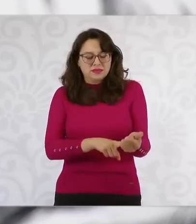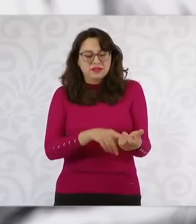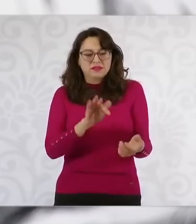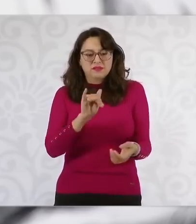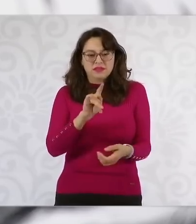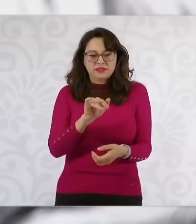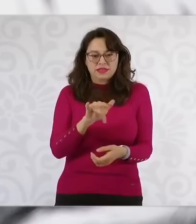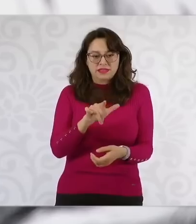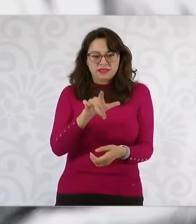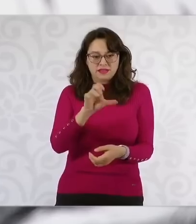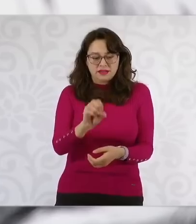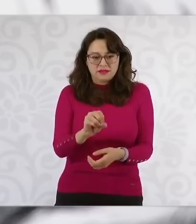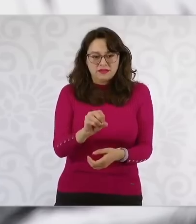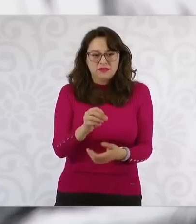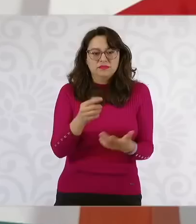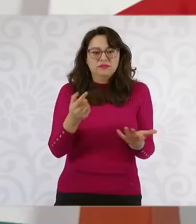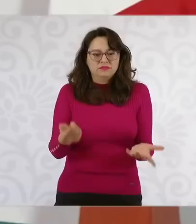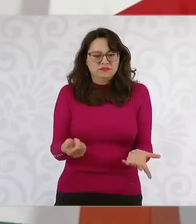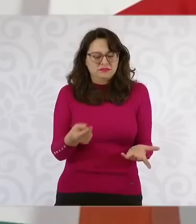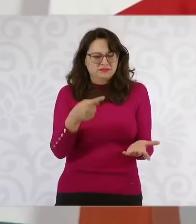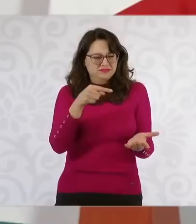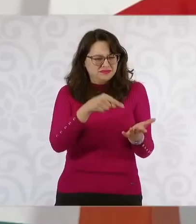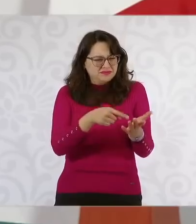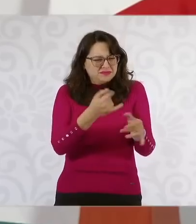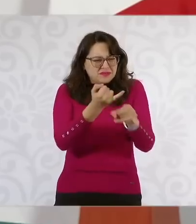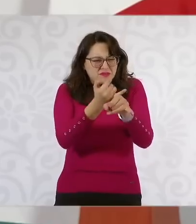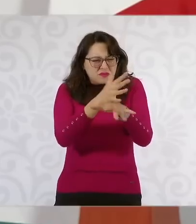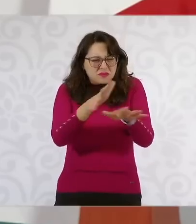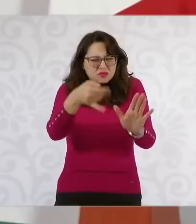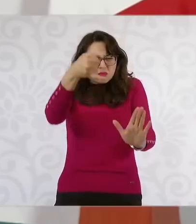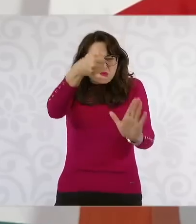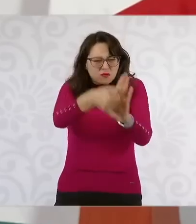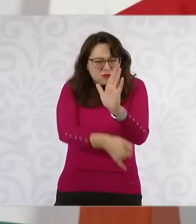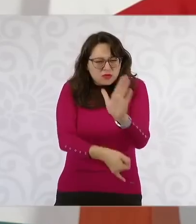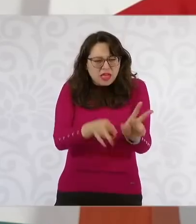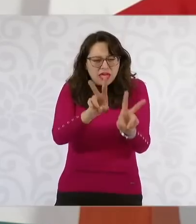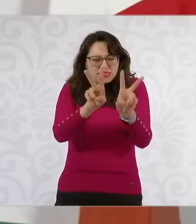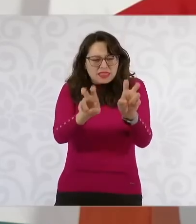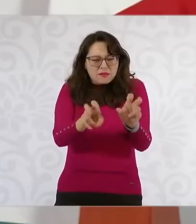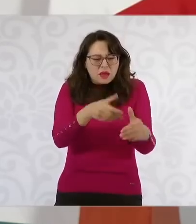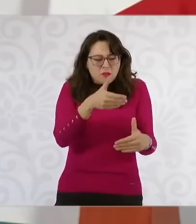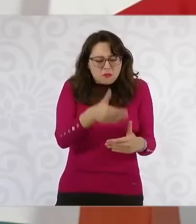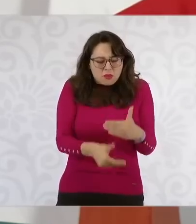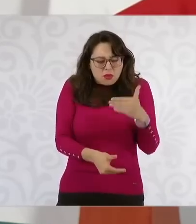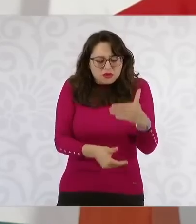debido a que se menciona muy poco o nada del proceso de síntesis así como de las sustancias